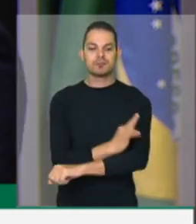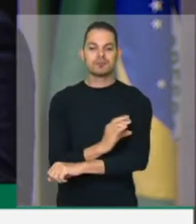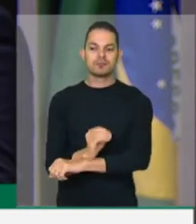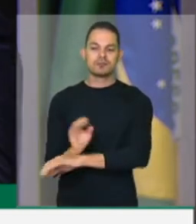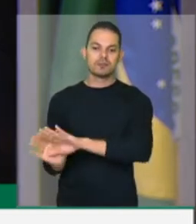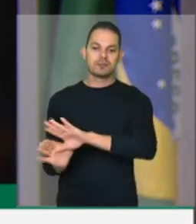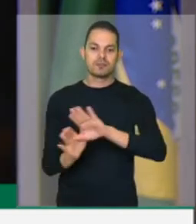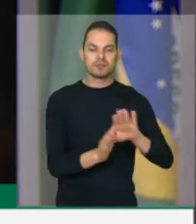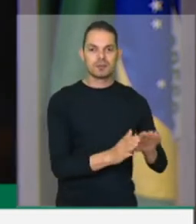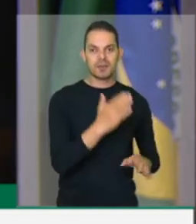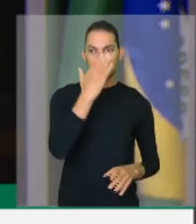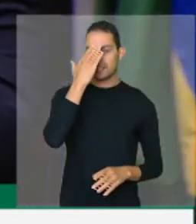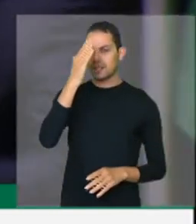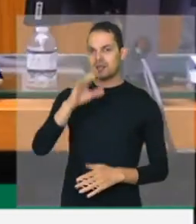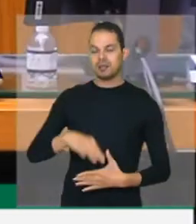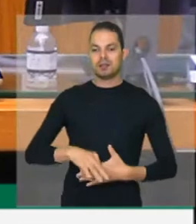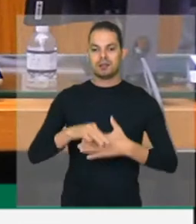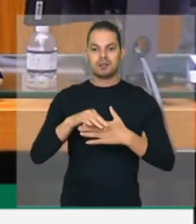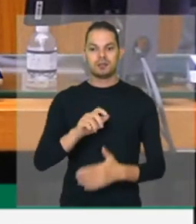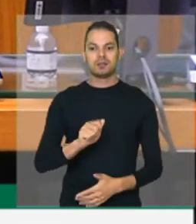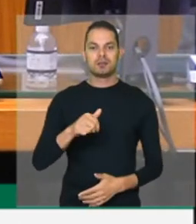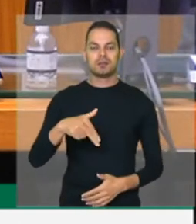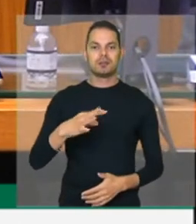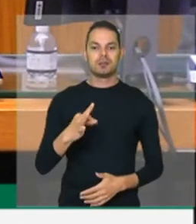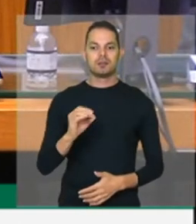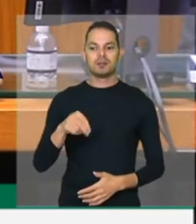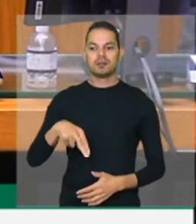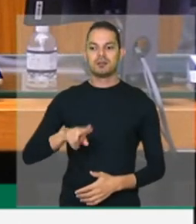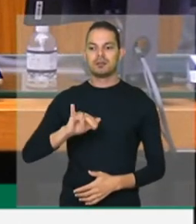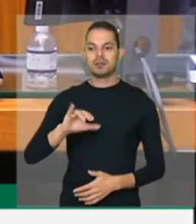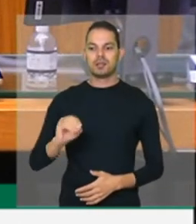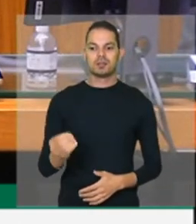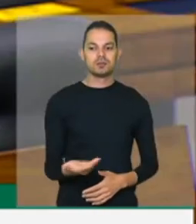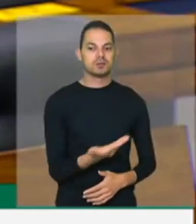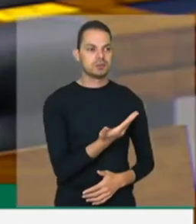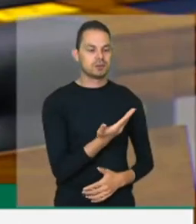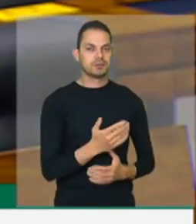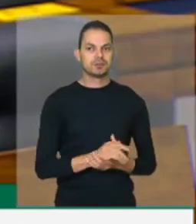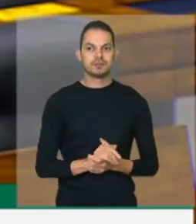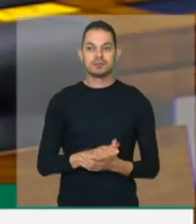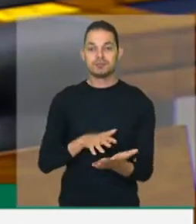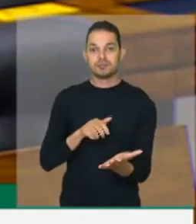[PRESIDENTE]: OBRIGADO DEPUTADO. COM A PALAVRA O LÍDER DEPUTADO ANTONIO BRITO. -- [DEPUTADO]: OBRIGADO PRESIDENTE. APENAS PARA REGISTRO NESSE DIA MUNDIAL DA